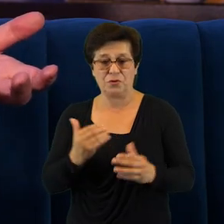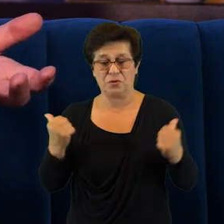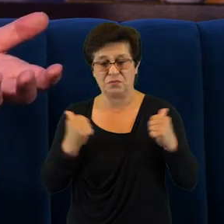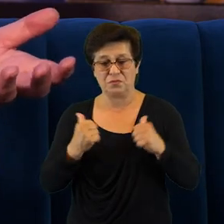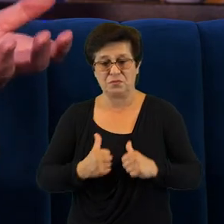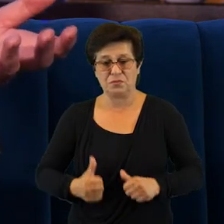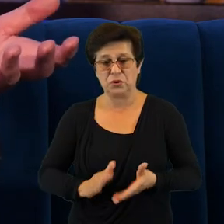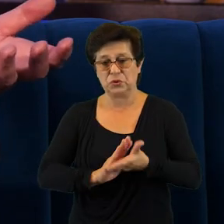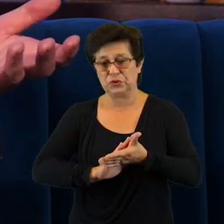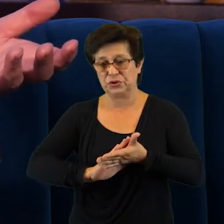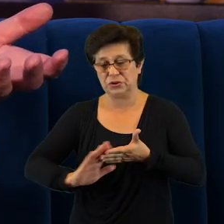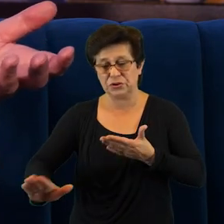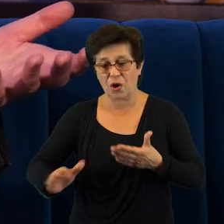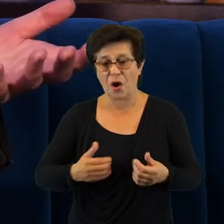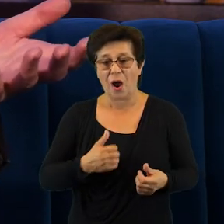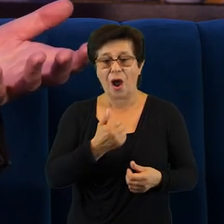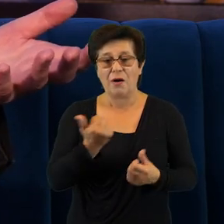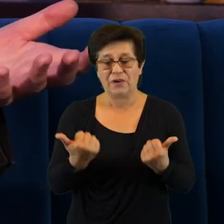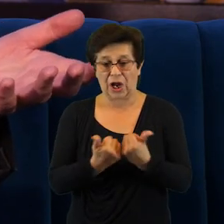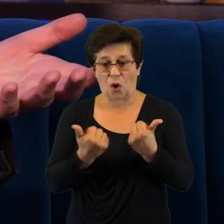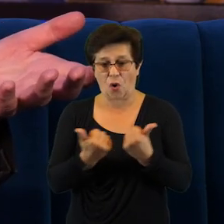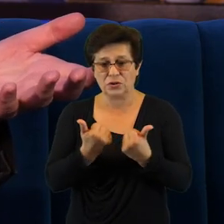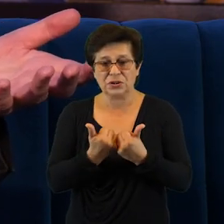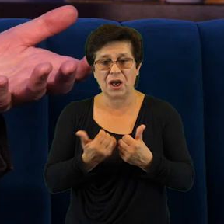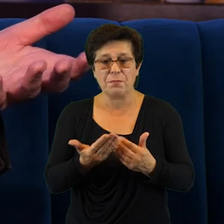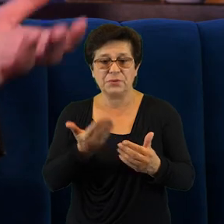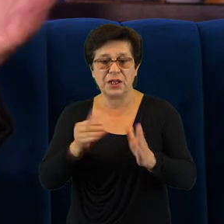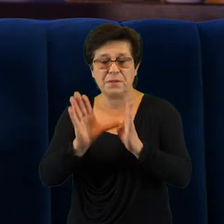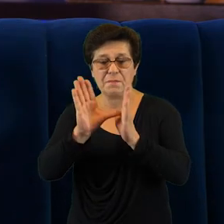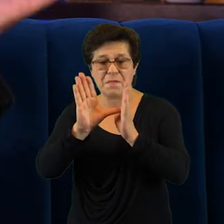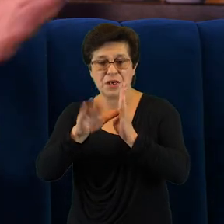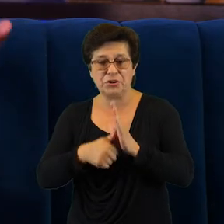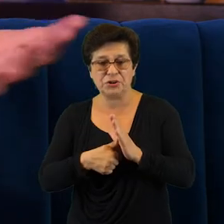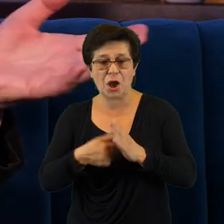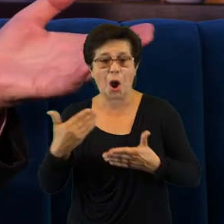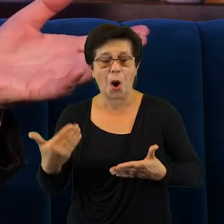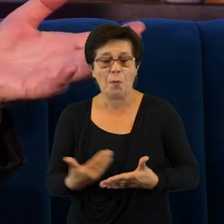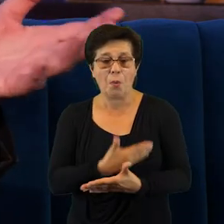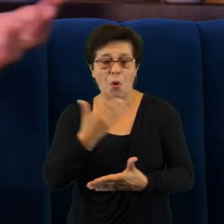na Krakowskim Przedmieściu w sklepie z modą angielską, pijący o 17:00 swoją herbatę.